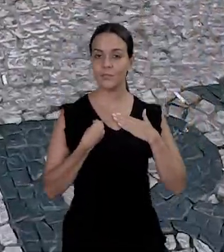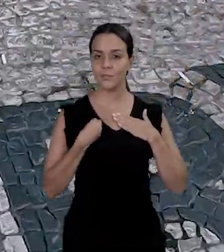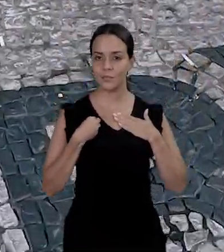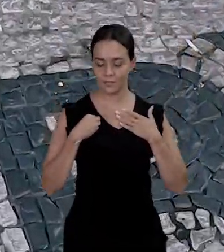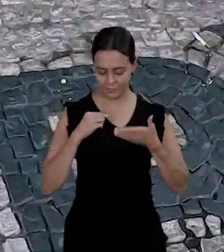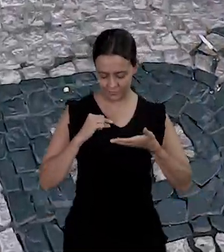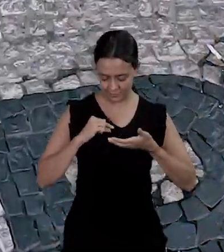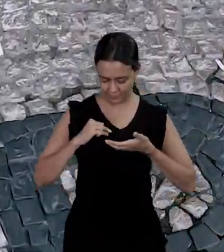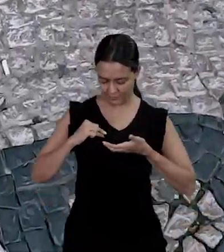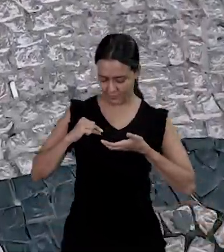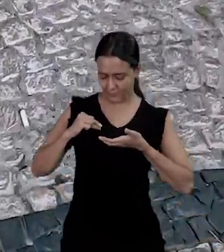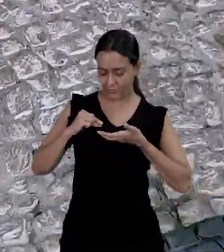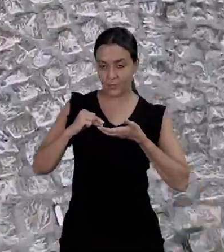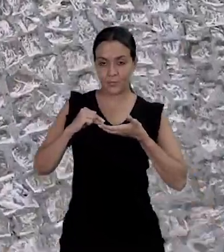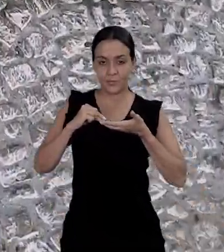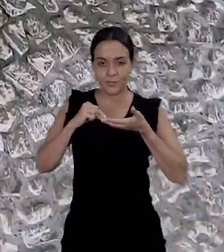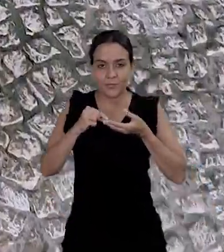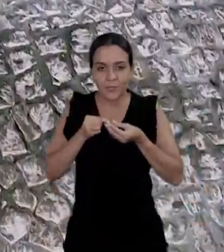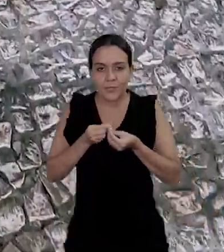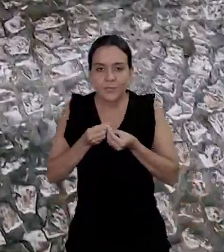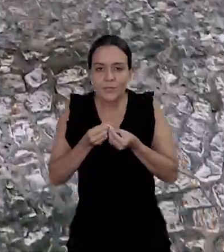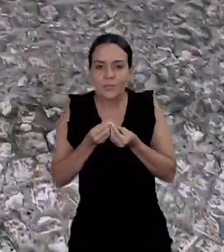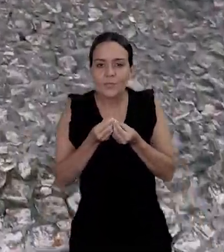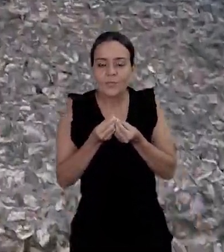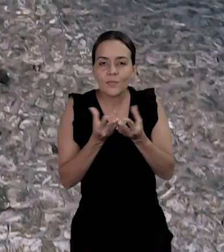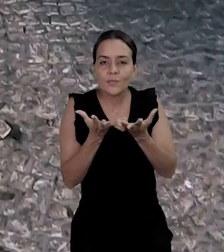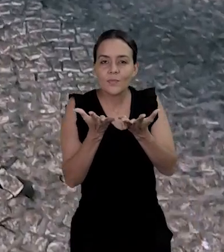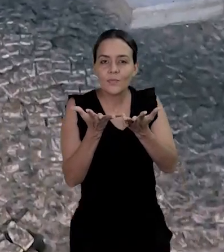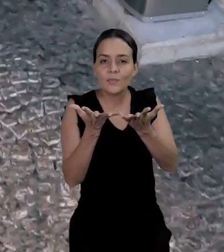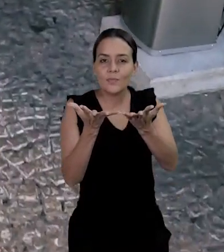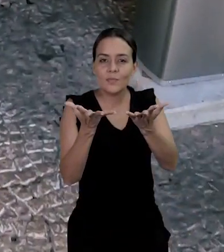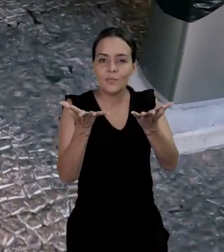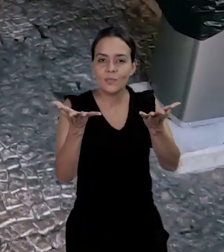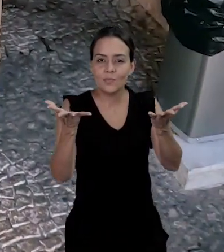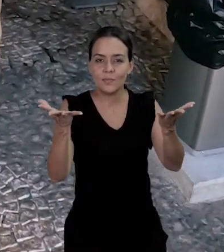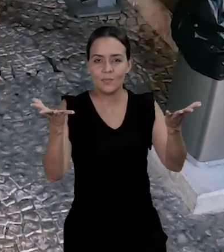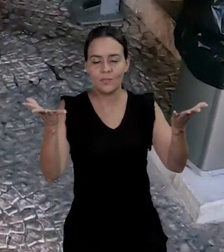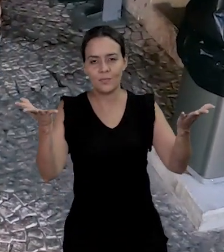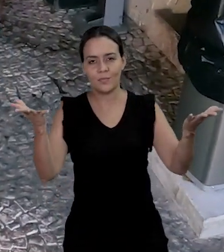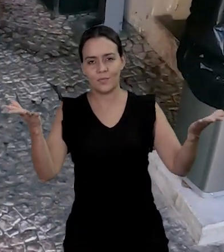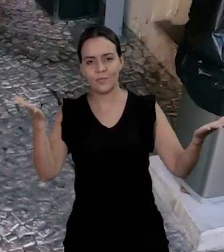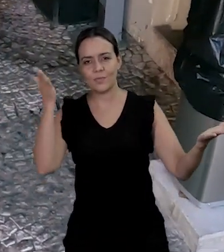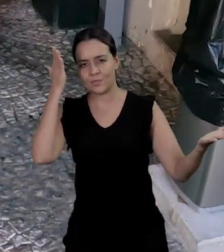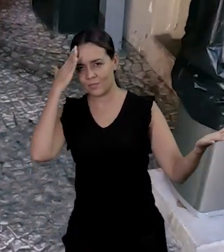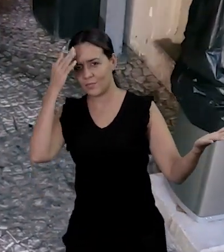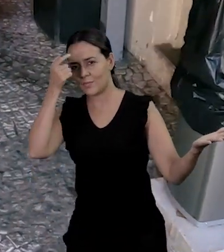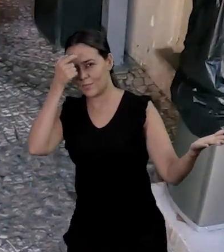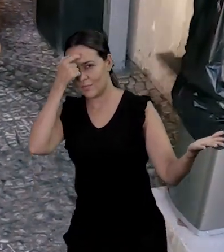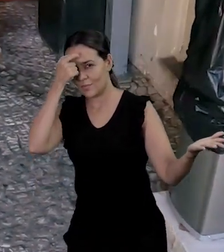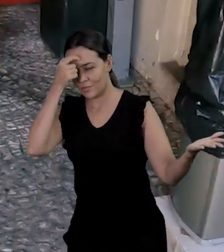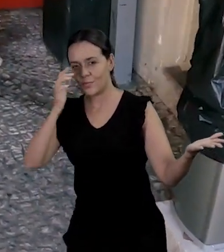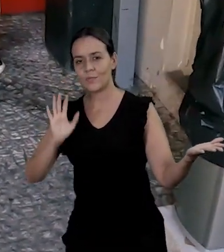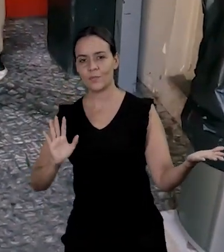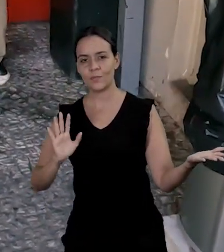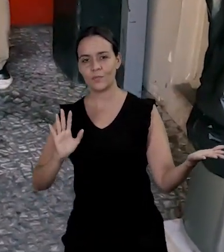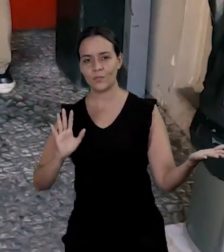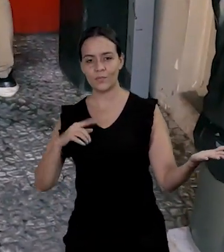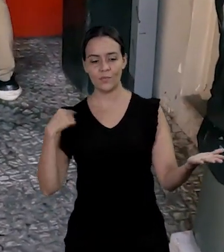Nós arriscamos nossa vida no espetáculo que acontece em cena. Se não tivéssemos o sentido nítido e profundo